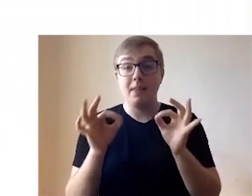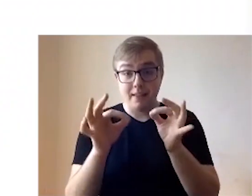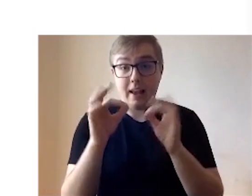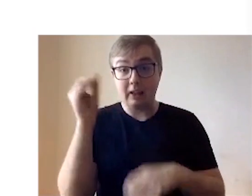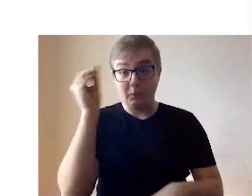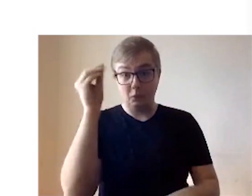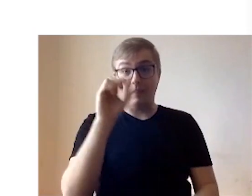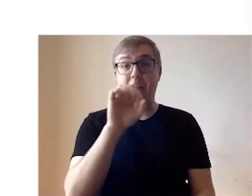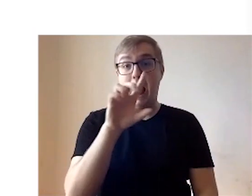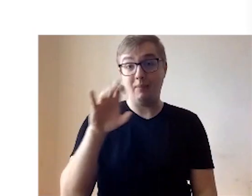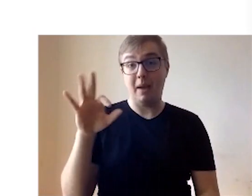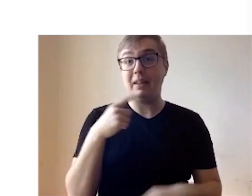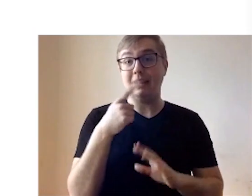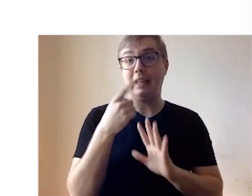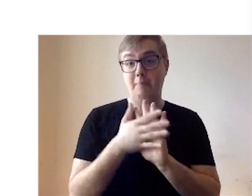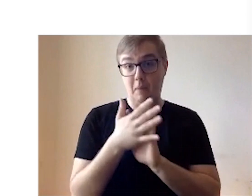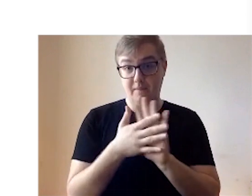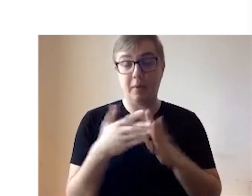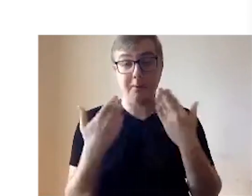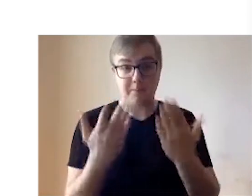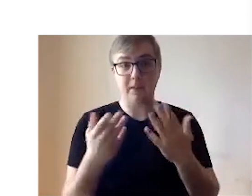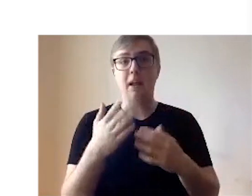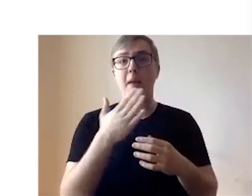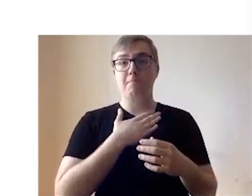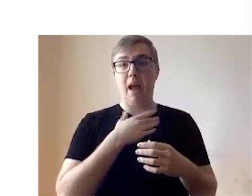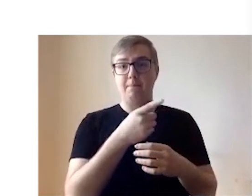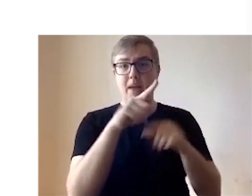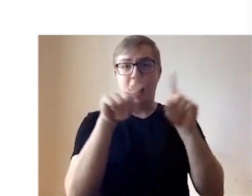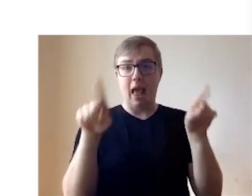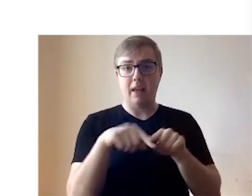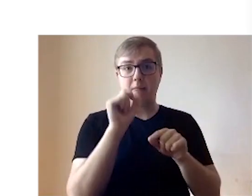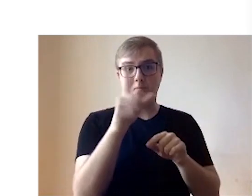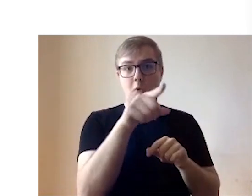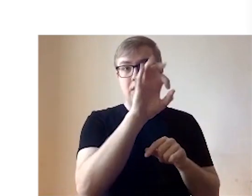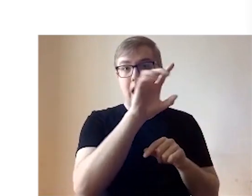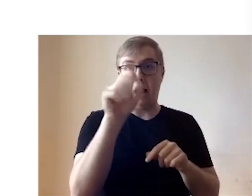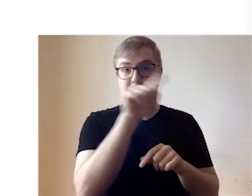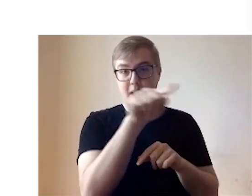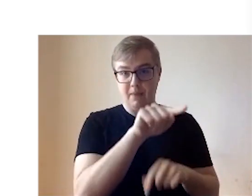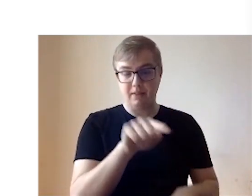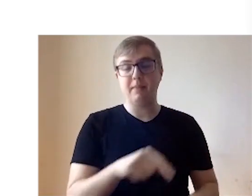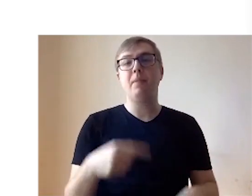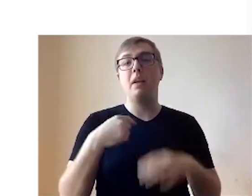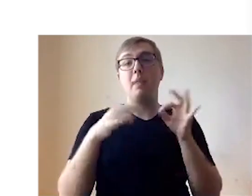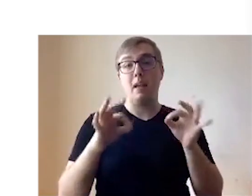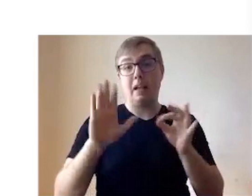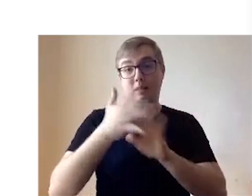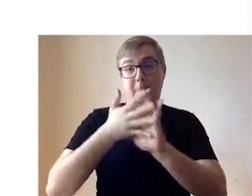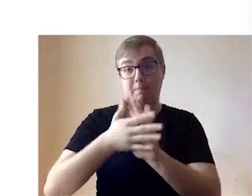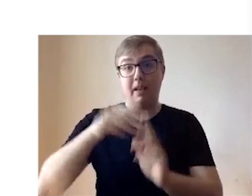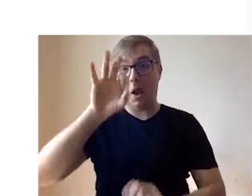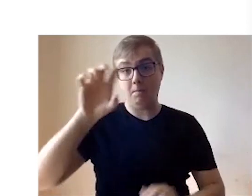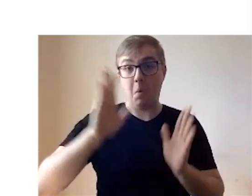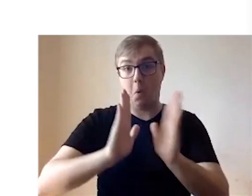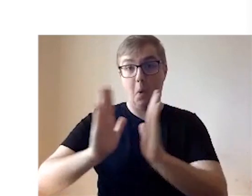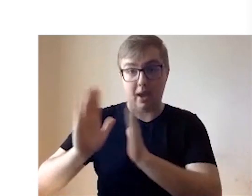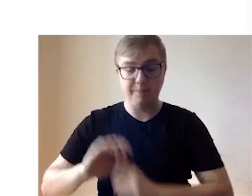Teraz uczymy się literowania. Z boku jest alfabet, będę migać po kolei.